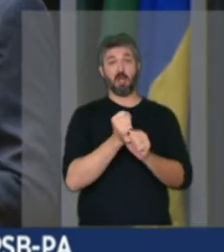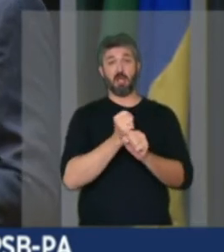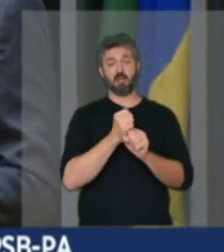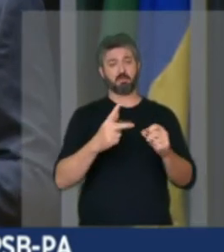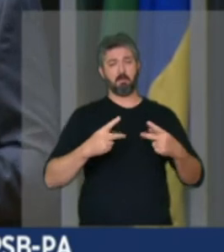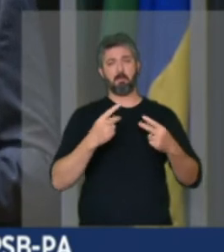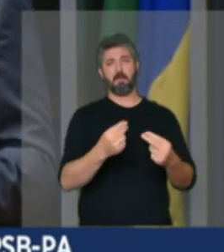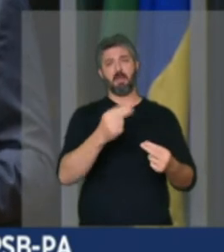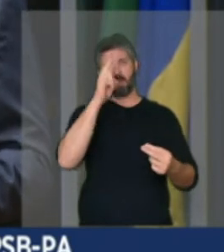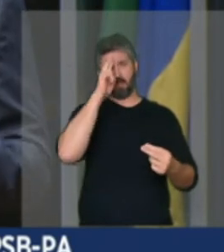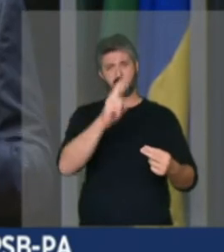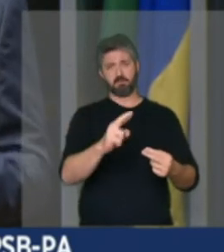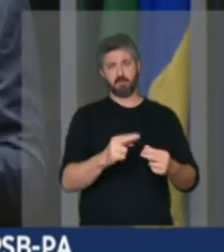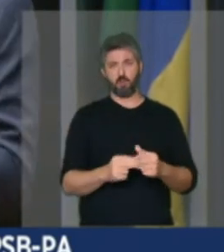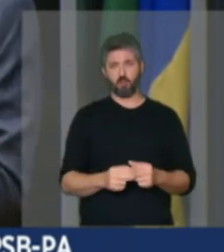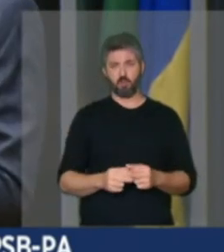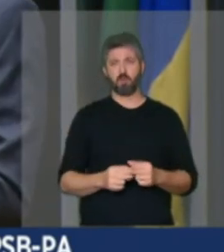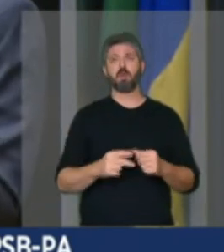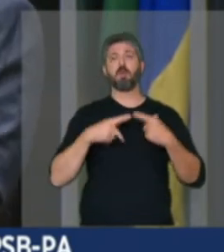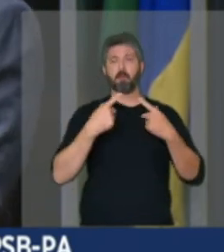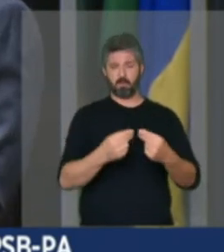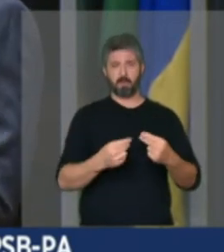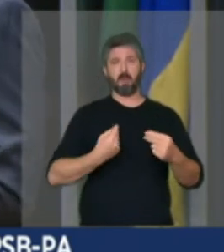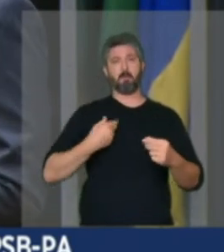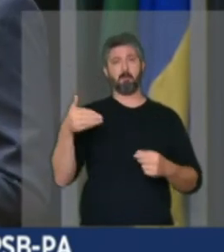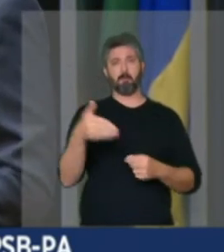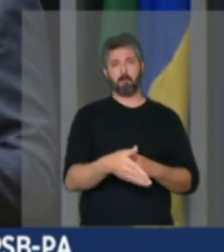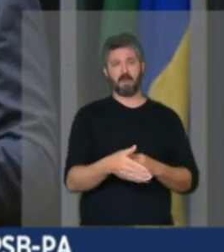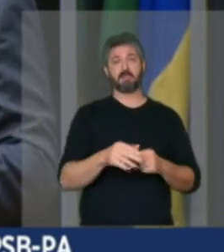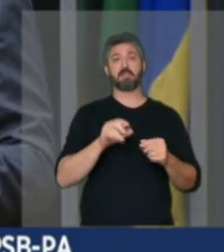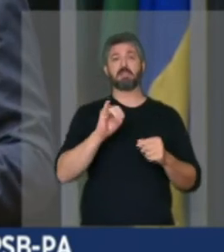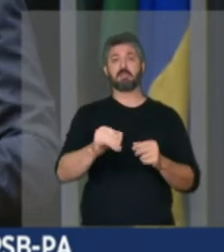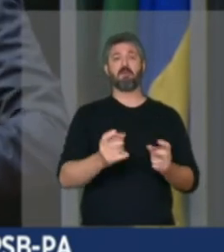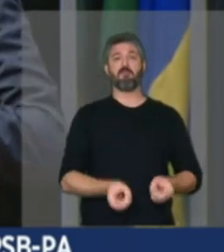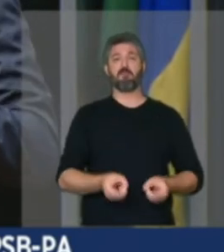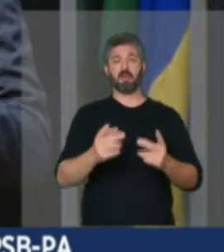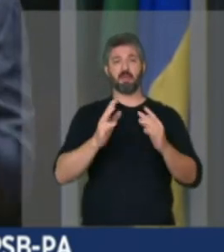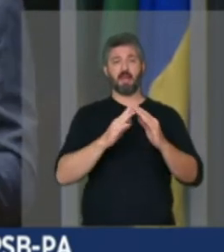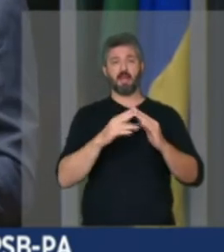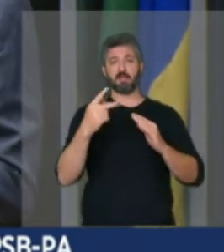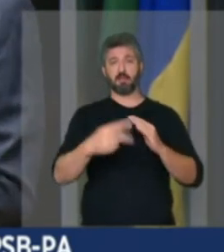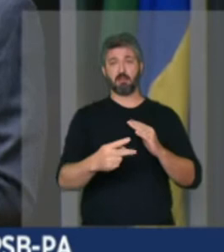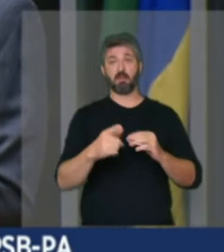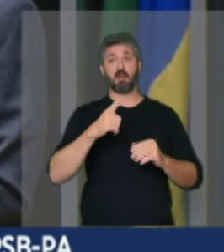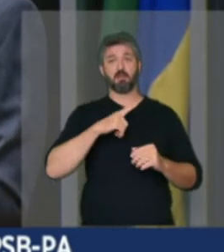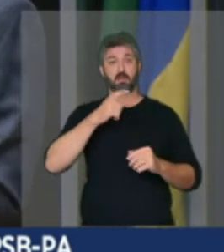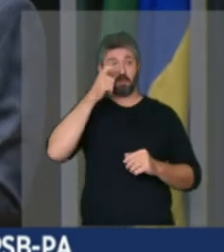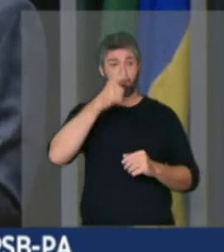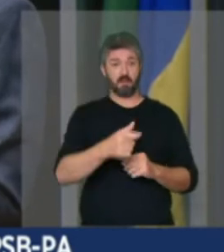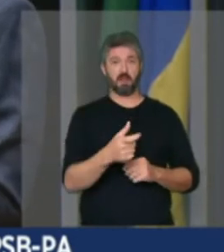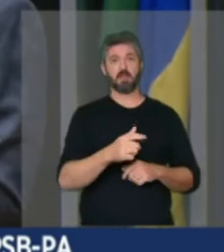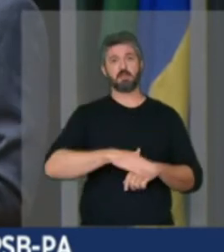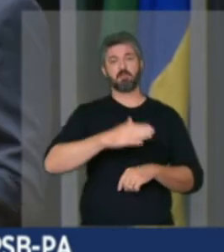MERECEM PARTICIPAR DESSE DEBATE DA VENDA DAS CASAS AONDE ELES TÊM MAIOR INTERESSE EM PARTICIPAR, POIS JÁ ESTÃO LÁ HÁ MUITOS